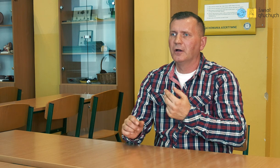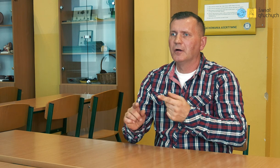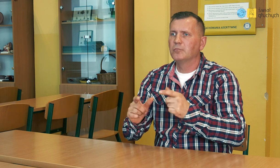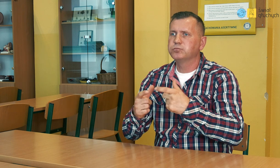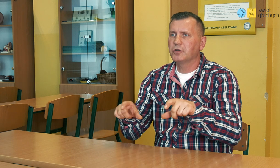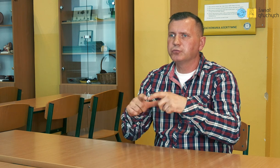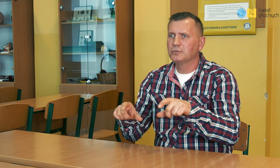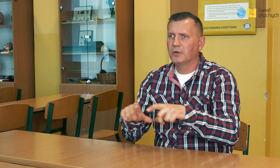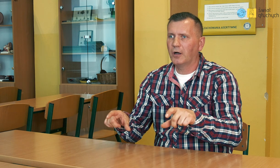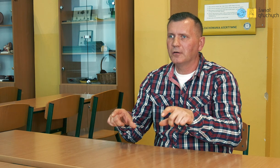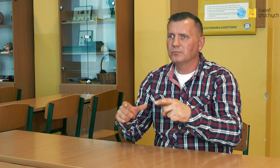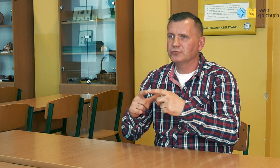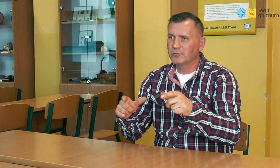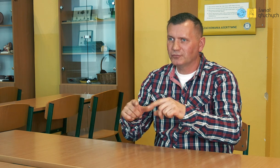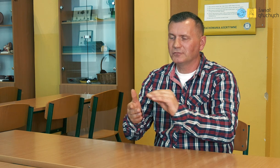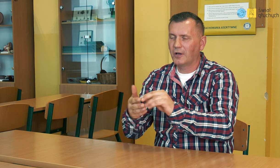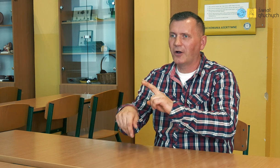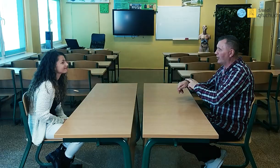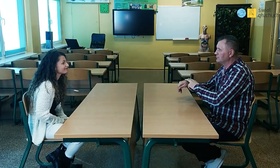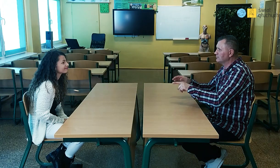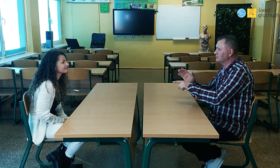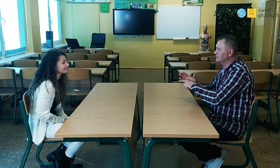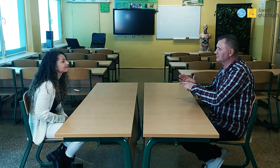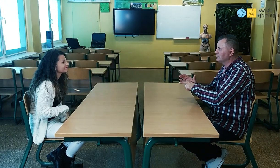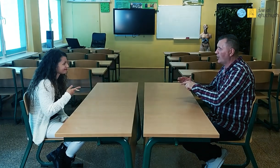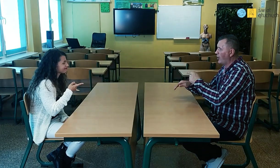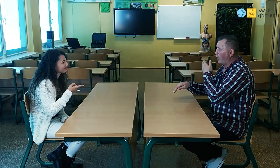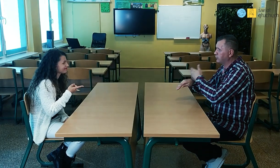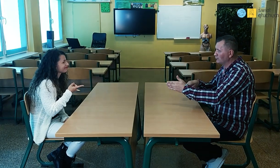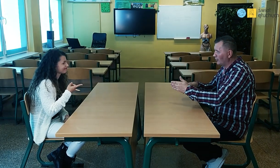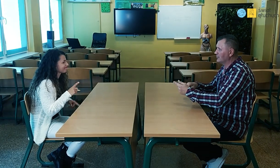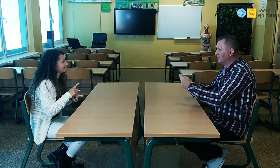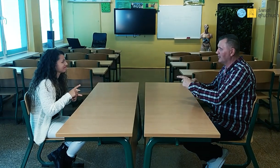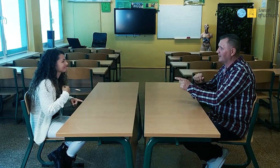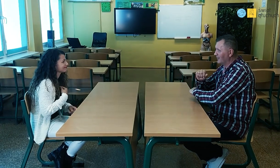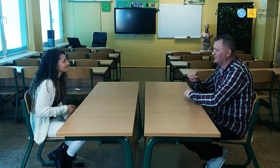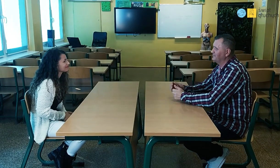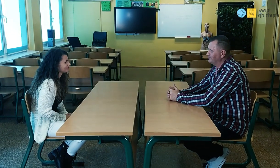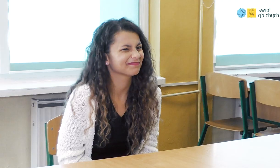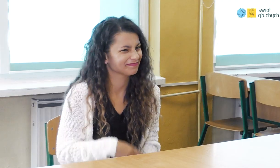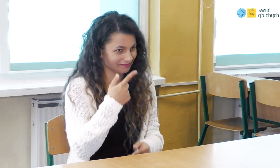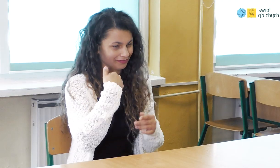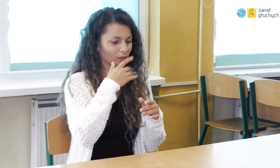Grać w piłkę, wychodzić na miasto, ale pod warunkiem, że mieliśmy przepustkę. Trzeba było napisać od której do której wychodzimy. Gdy wracaliśmy później, dostawaliśmy kary.